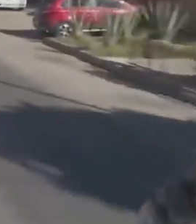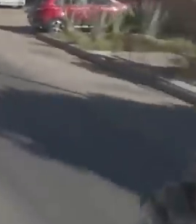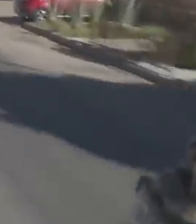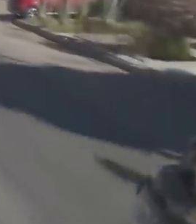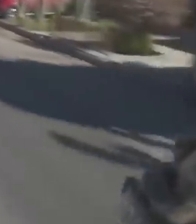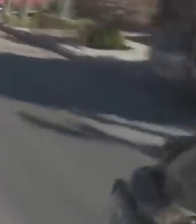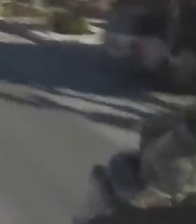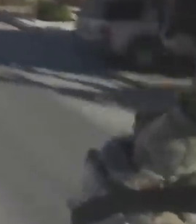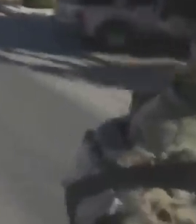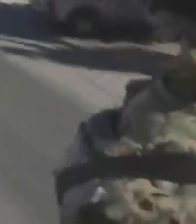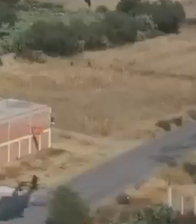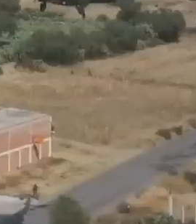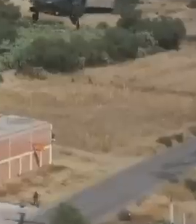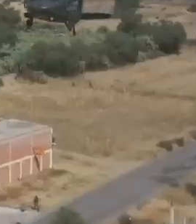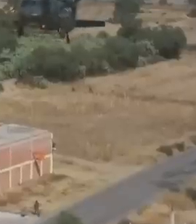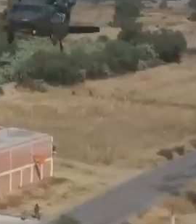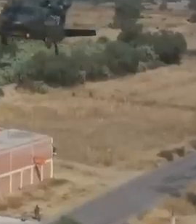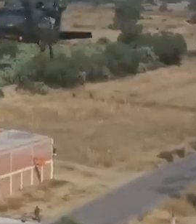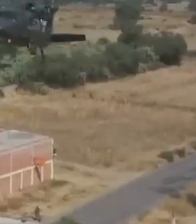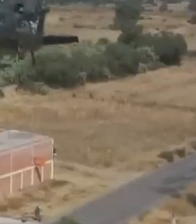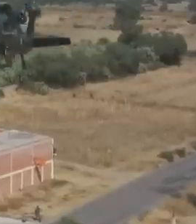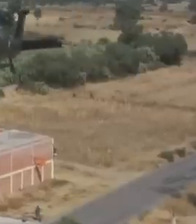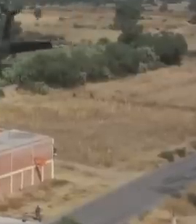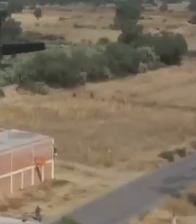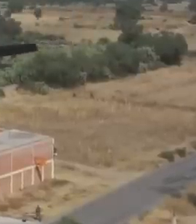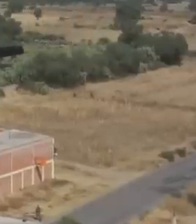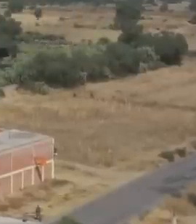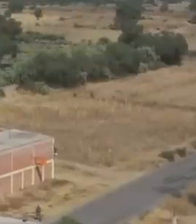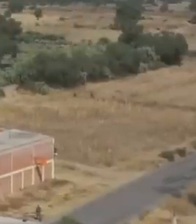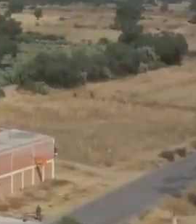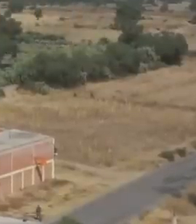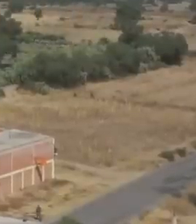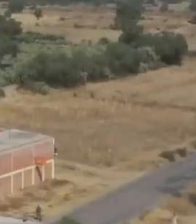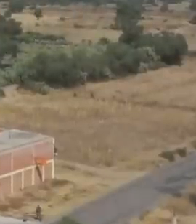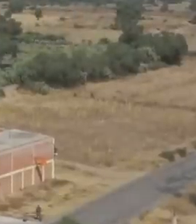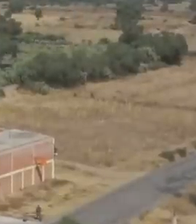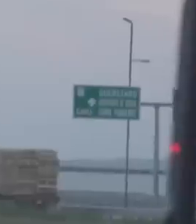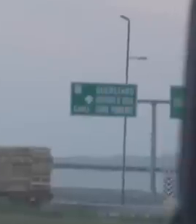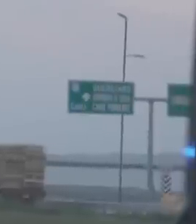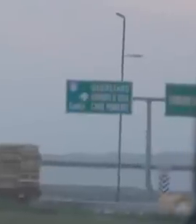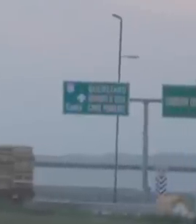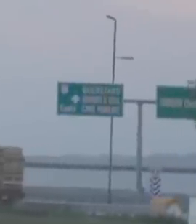pública ha permitido el movimiento favorable de importantes indicadores como el decremento